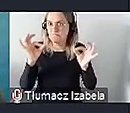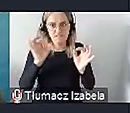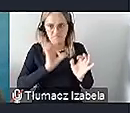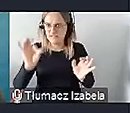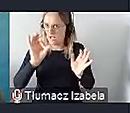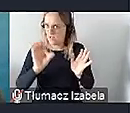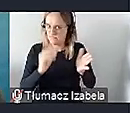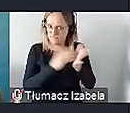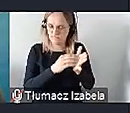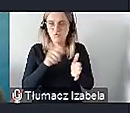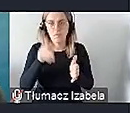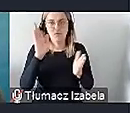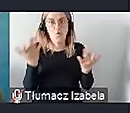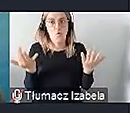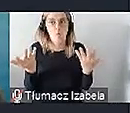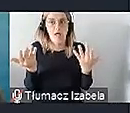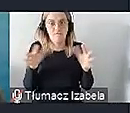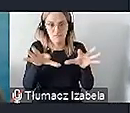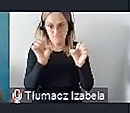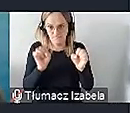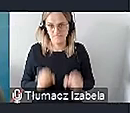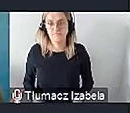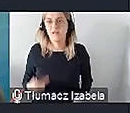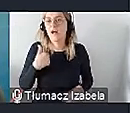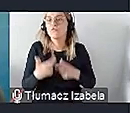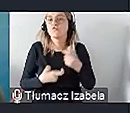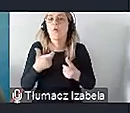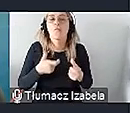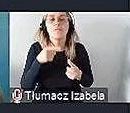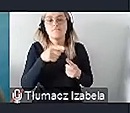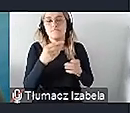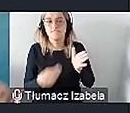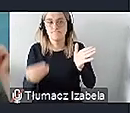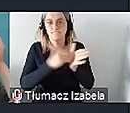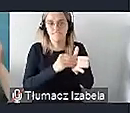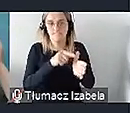to będzie nam to łatwiej zrozumieć. Ja to zrobiłem na slajdzie z Panem Krytykiem Wewnętrznym.